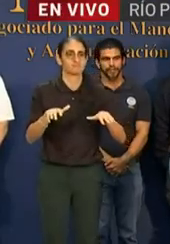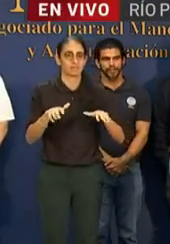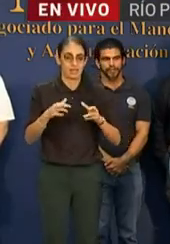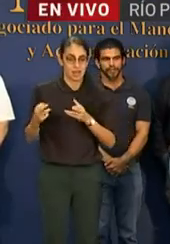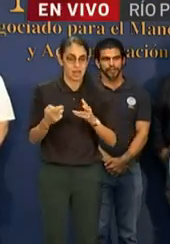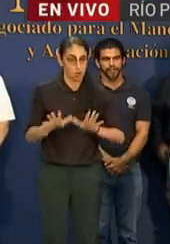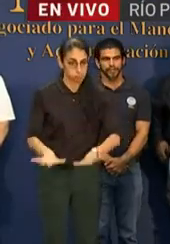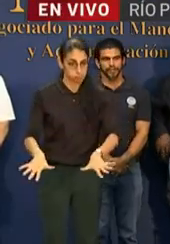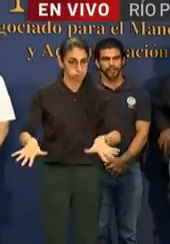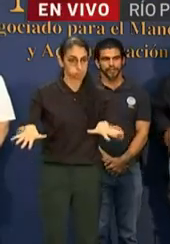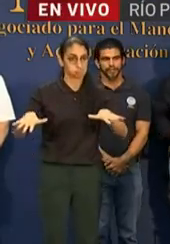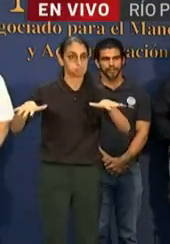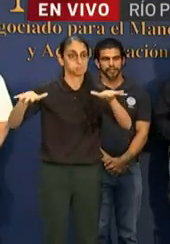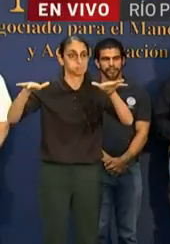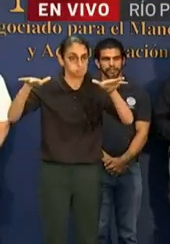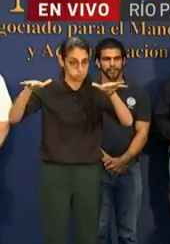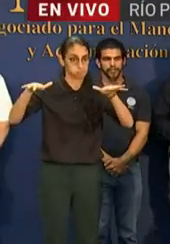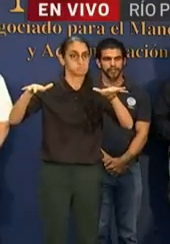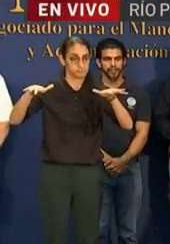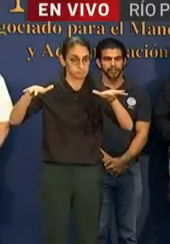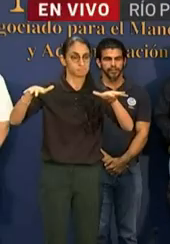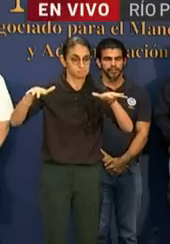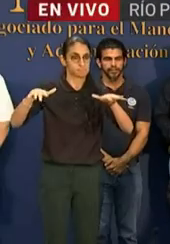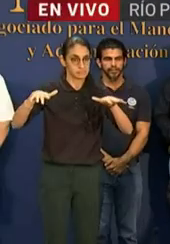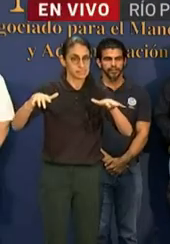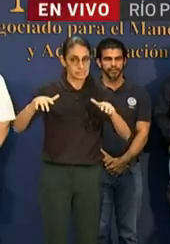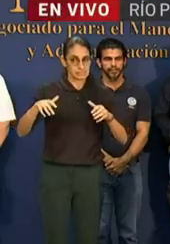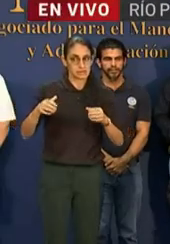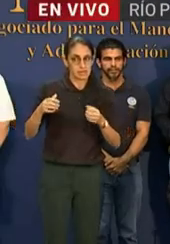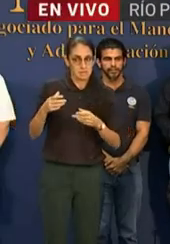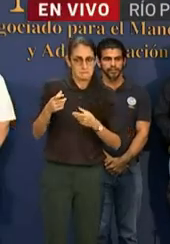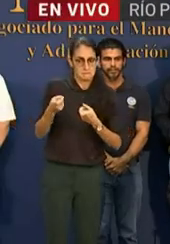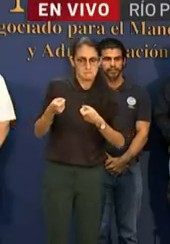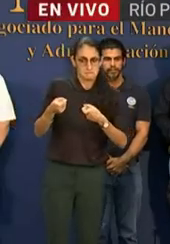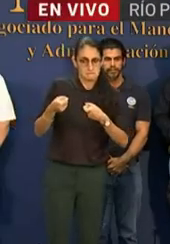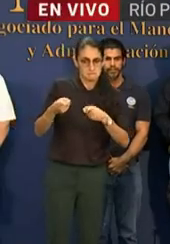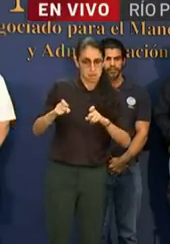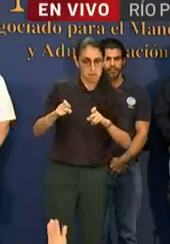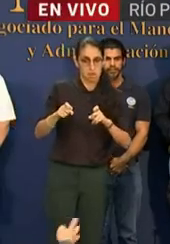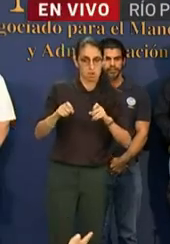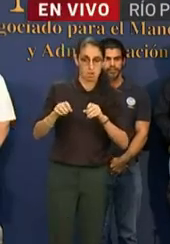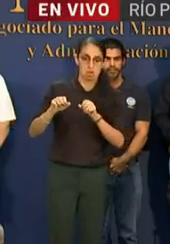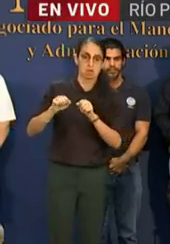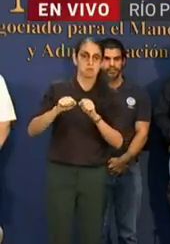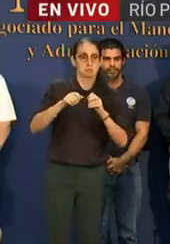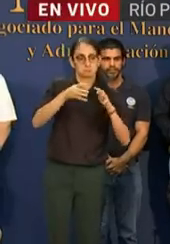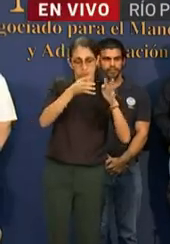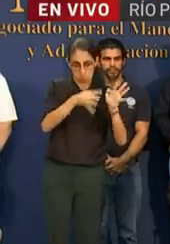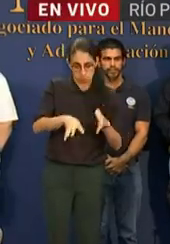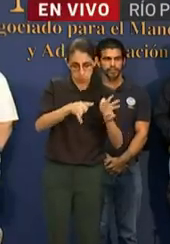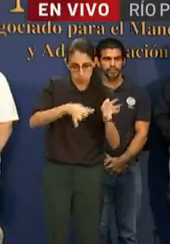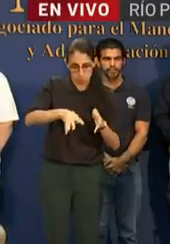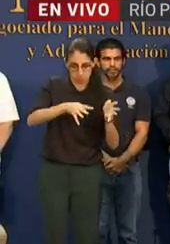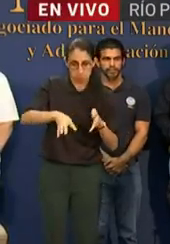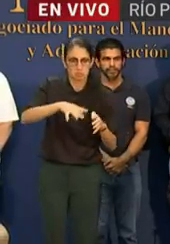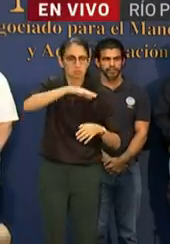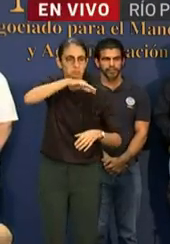SIN SERVICIOS. ANTICIPAMOS QUE